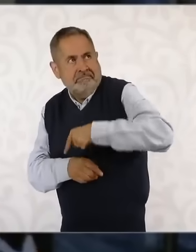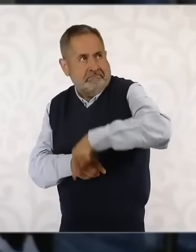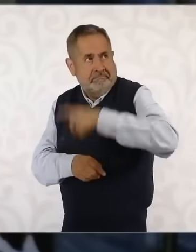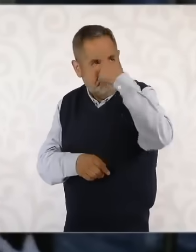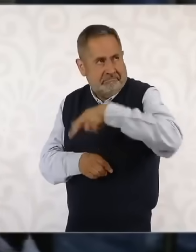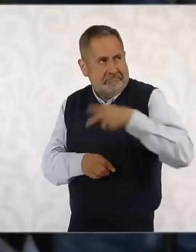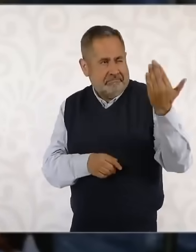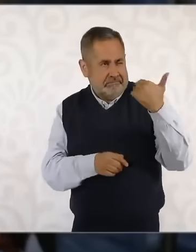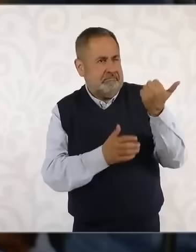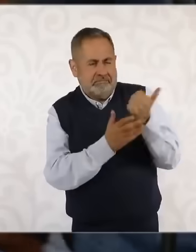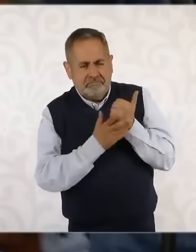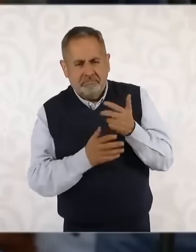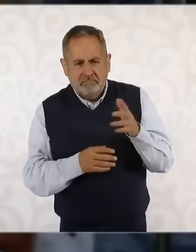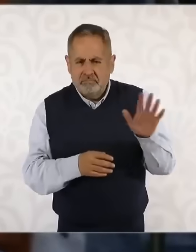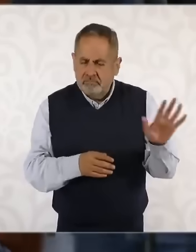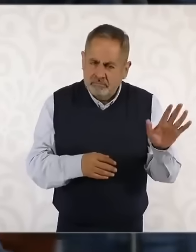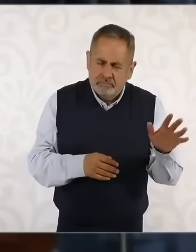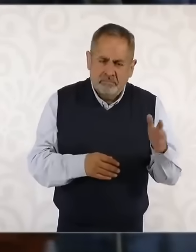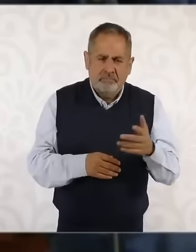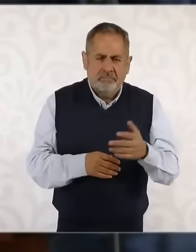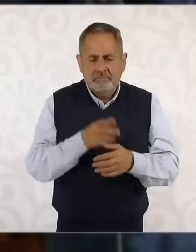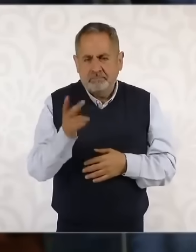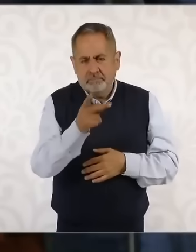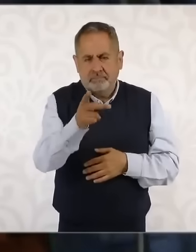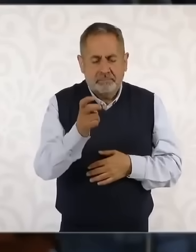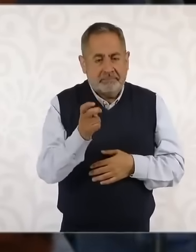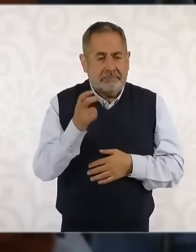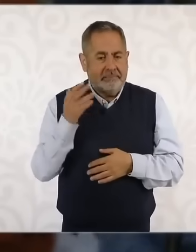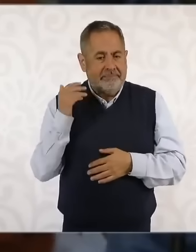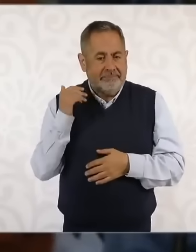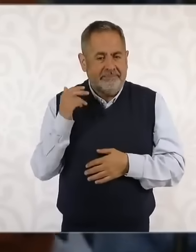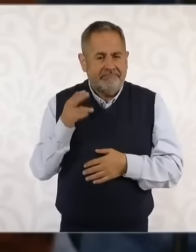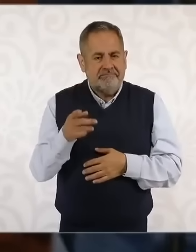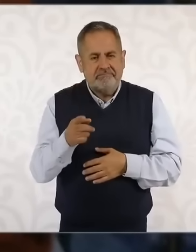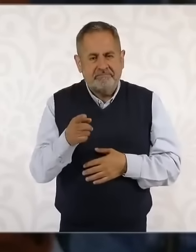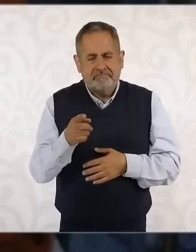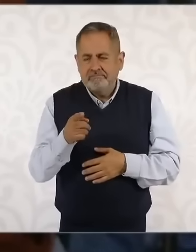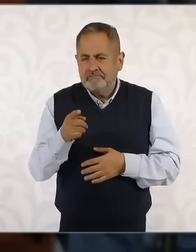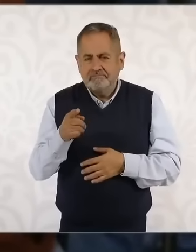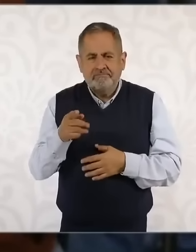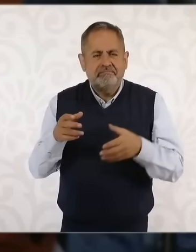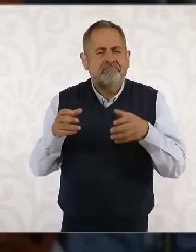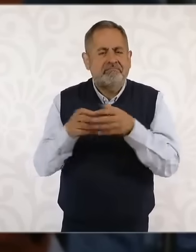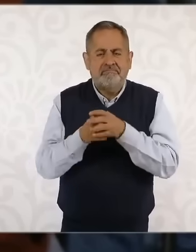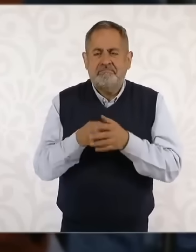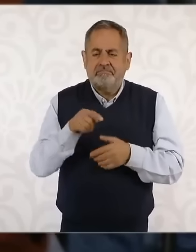en nuestro país. Preguntar si en esta reunión o en esta eh celebración que hará en el Zócalo,